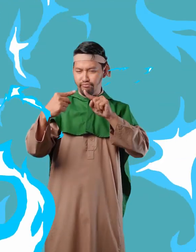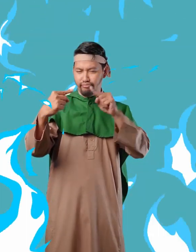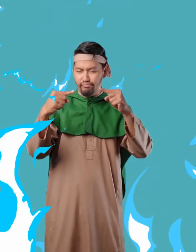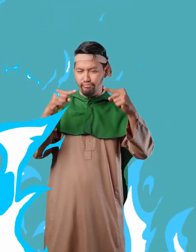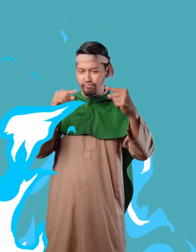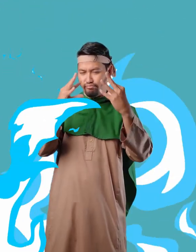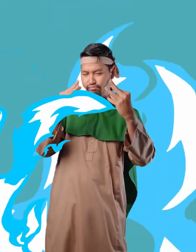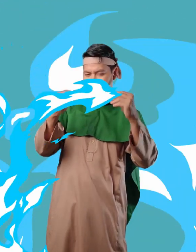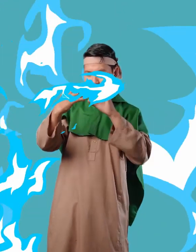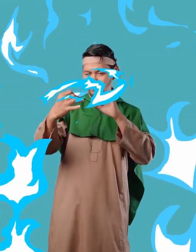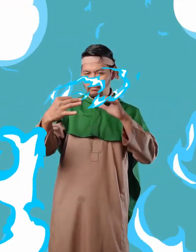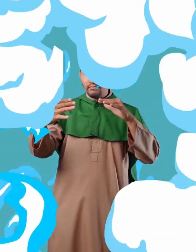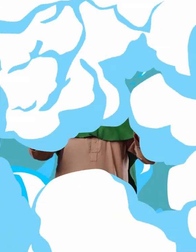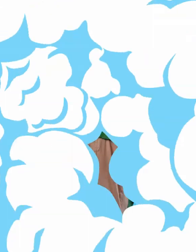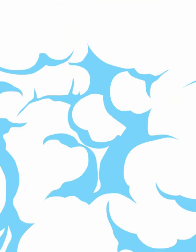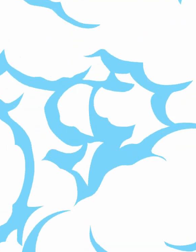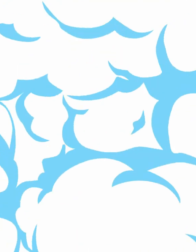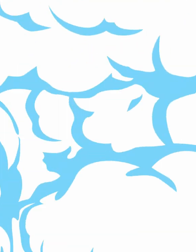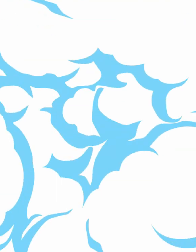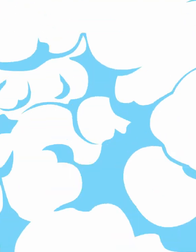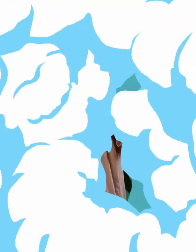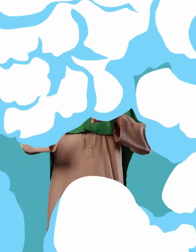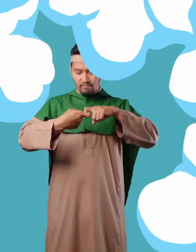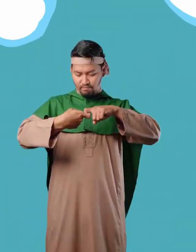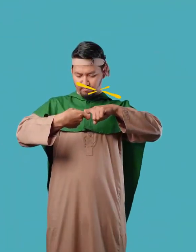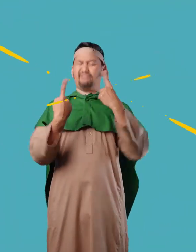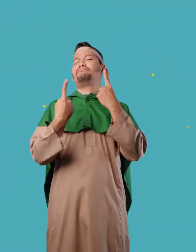tali-tali yang mengikat Nabi Ibrahim mulai terlepas